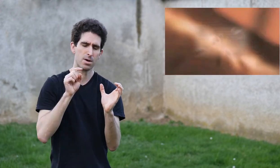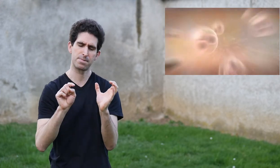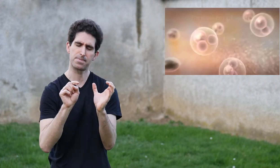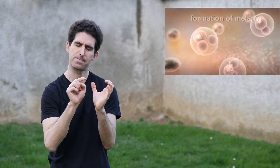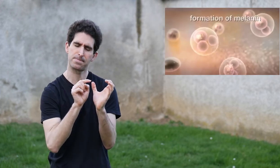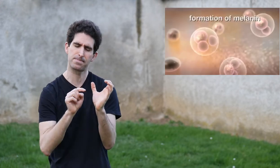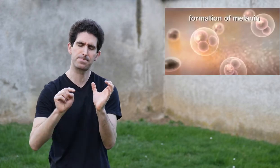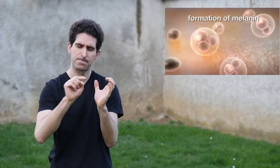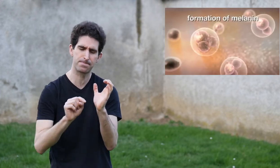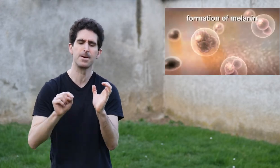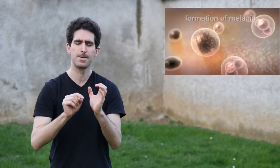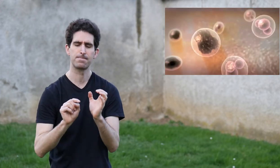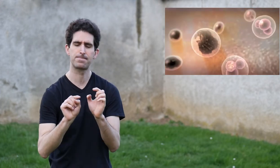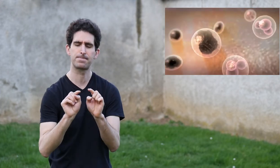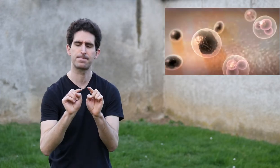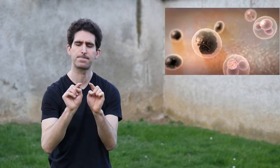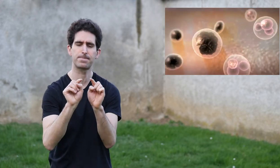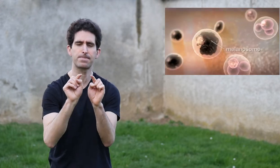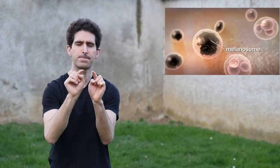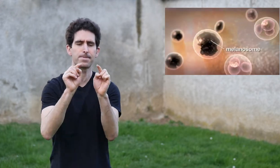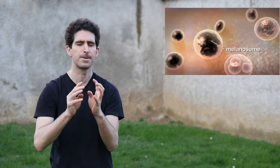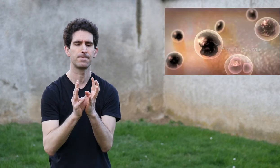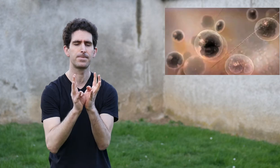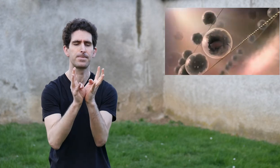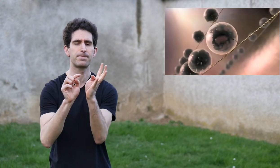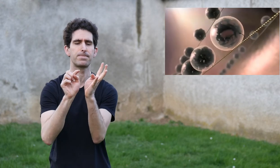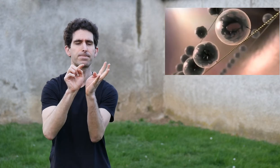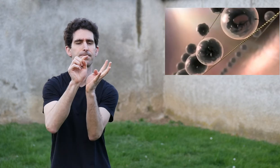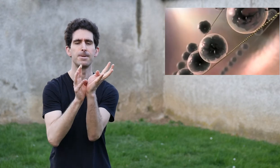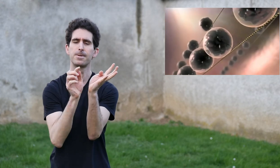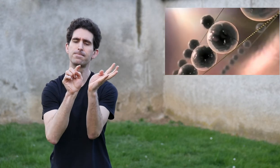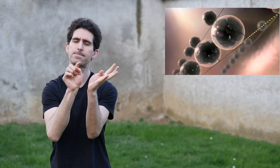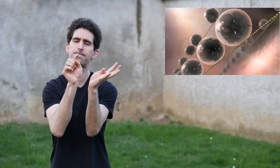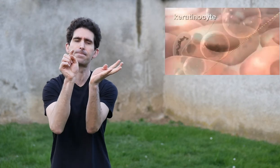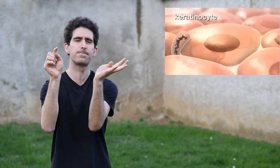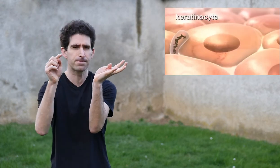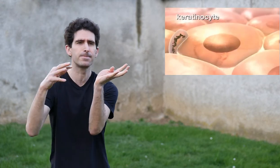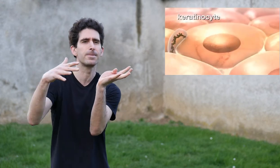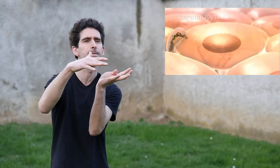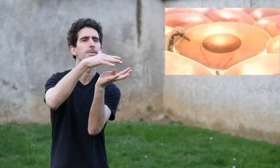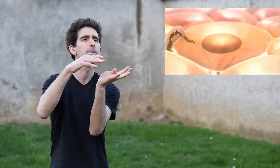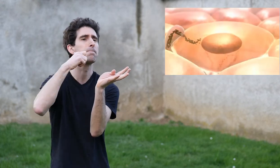La mélanine migre ensuite vers les kératinocytes grâce aux ramifications des mélanocytes.